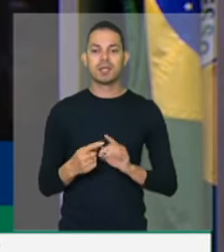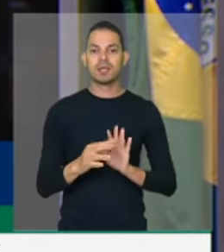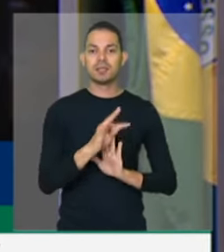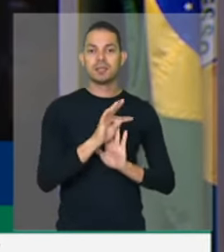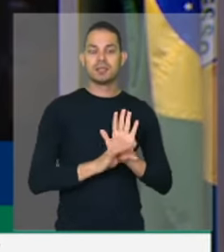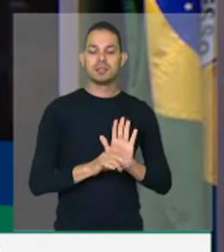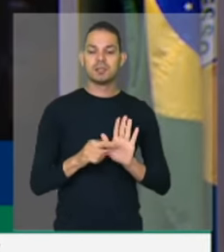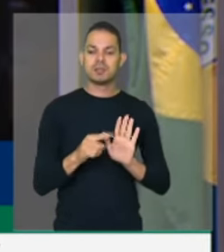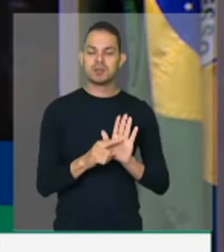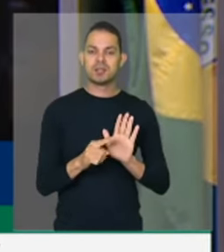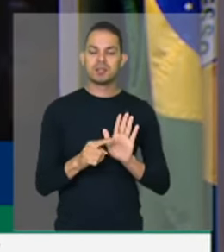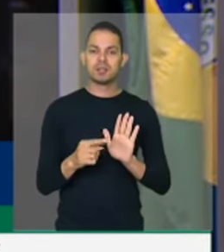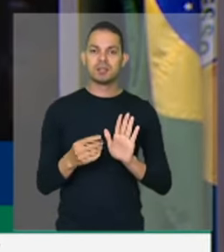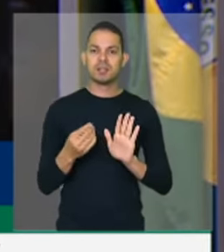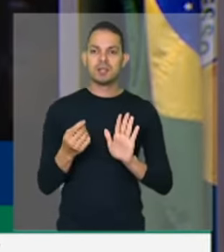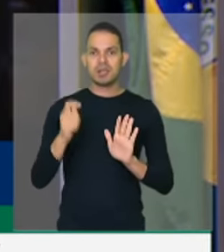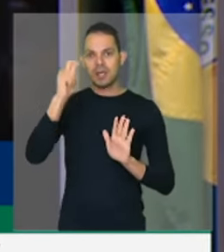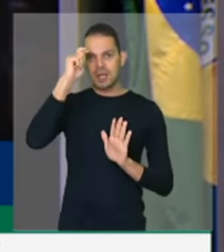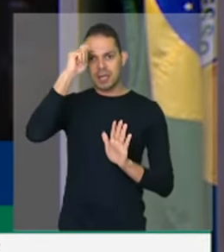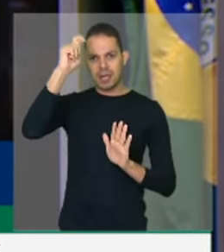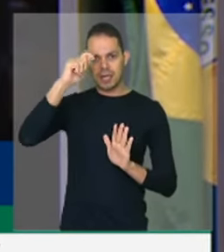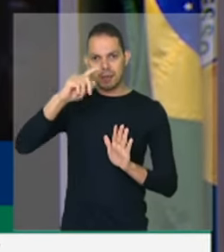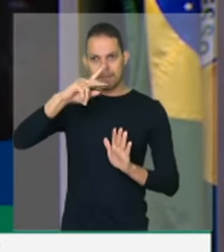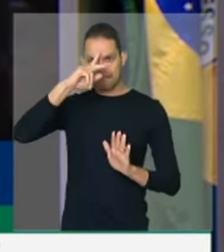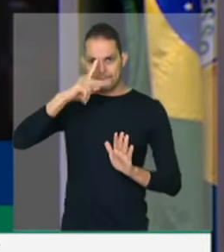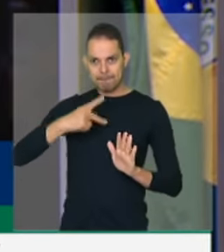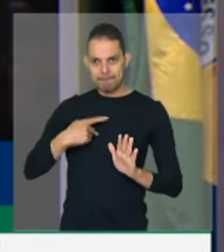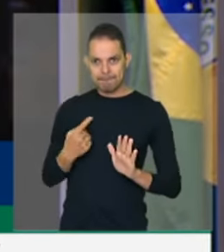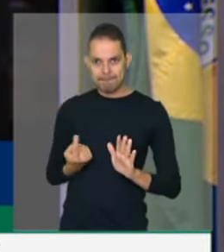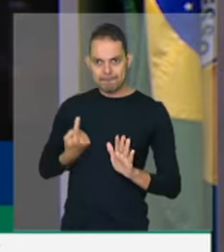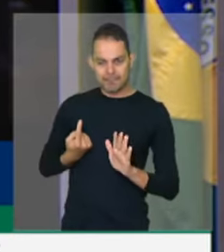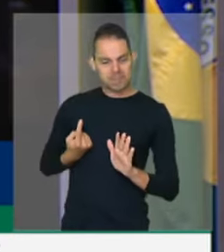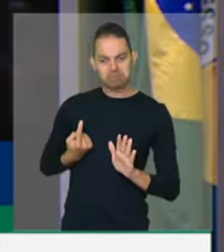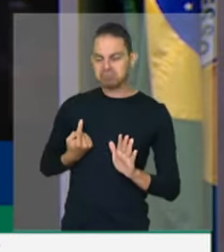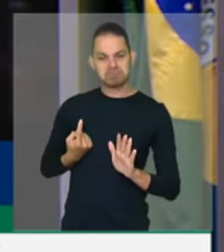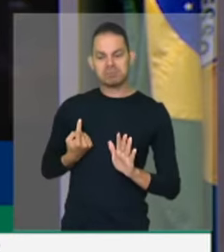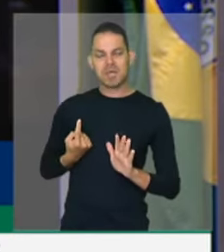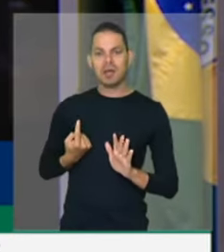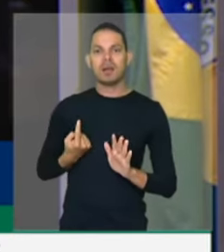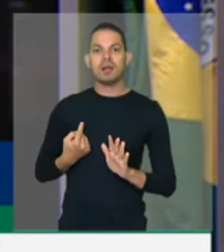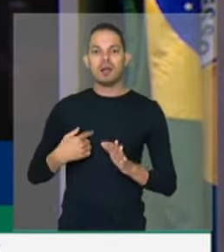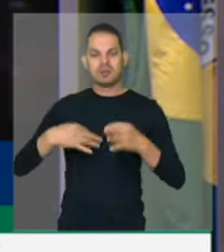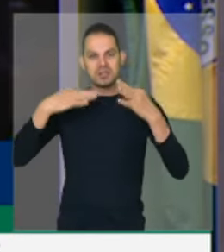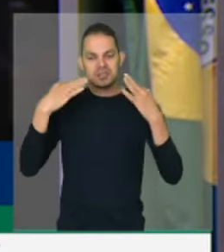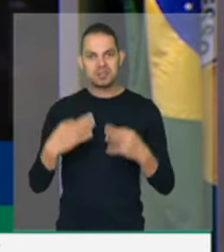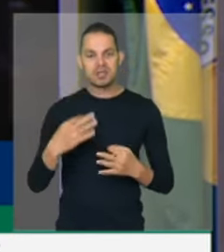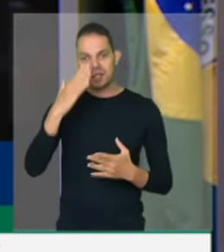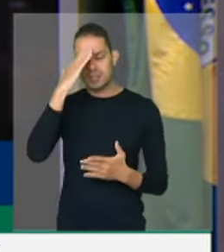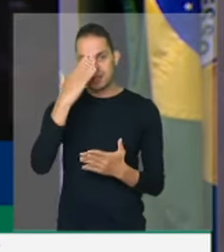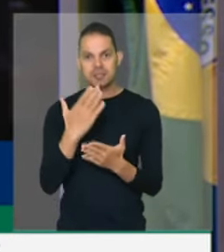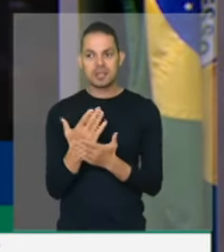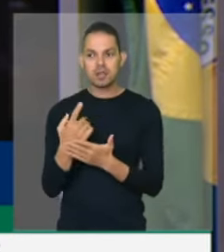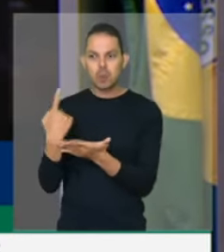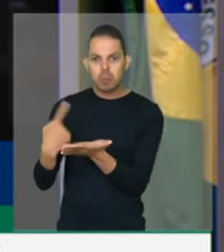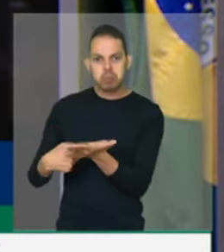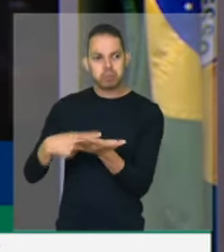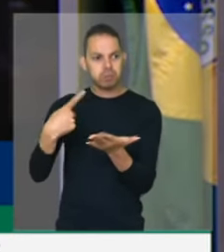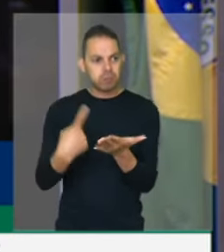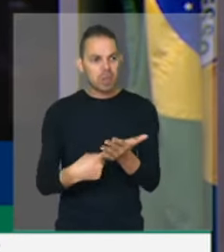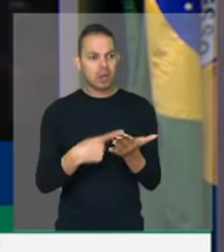DEPUTADO IRÃGONÇALVES. TENHO CERTEZA QUE O COMPROMISSO DESTA CASA É COM A SAÚDE E COM A TENSÃO E COM A